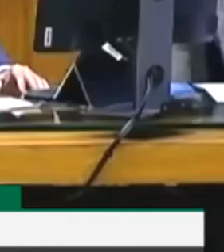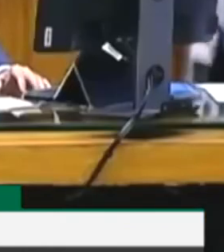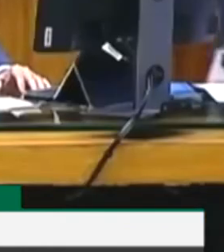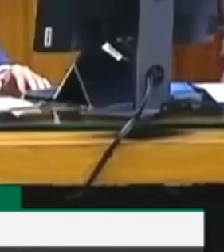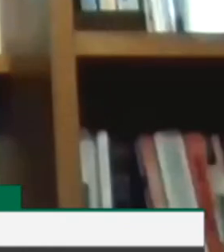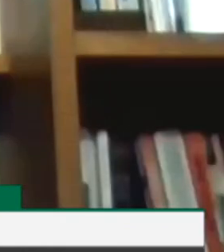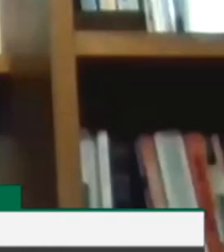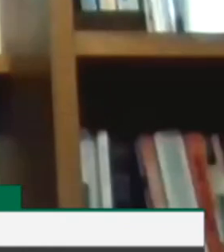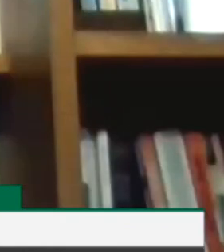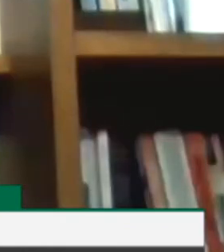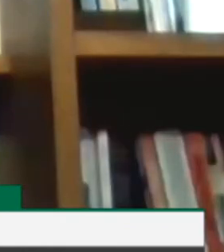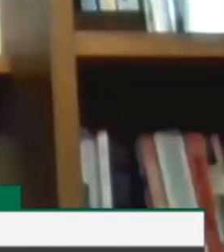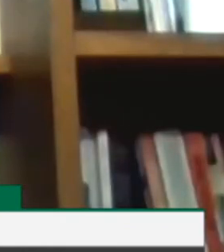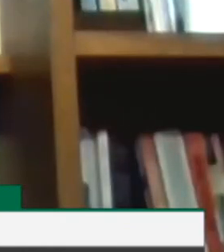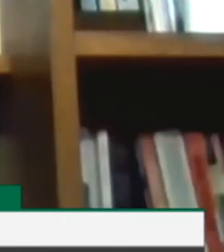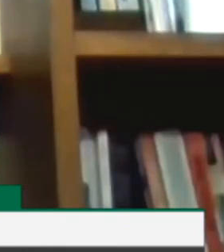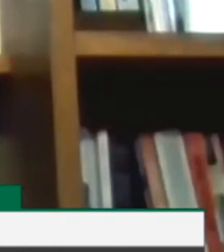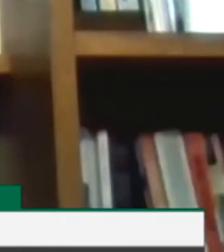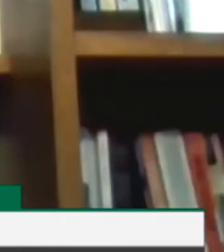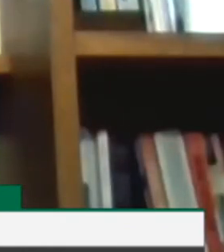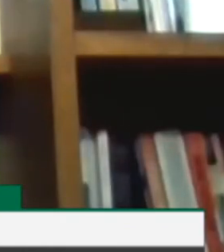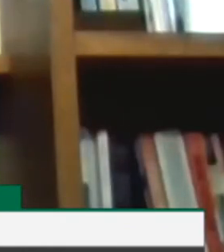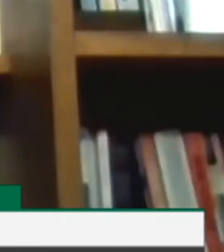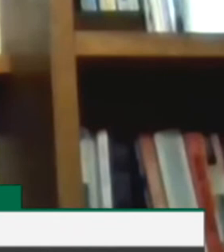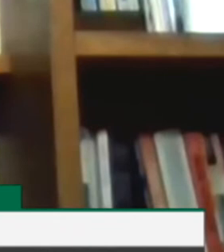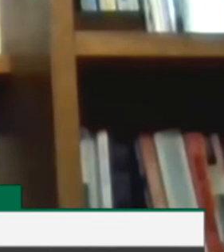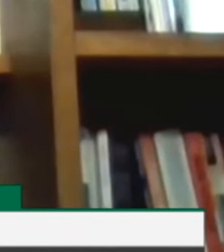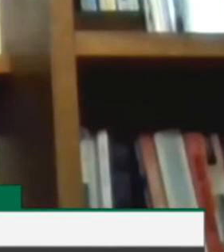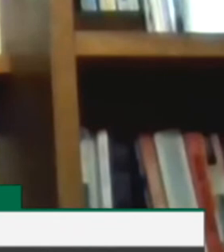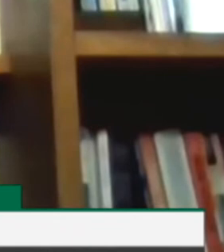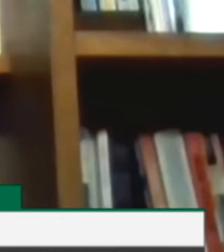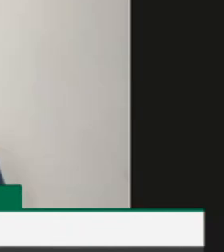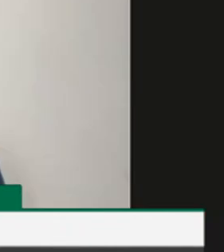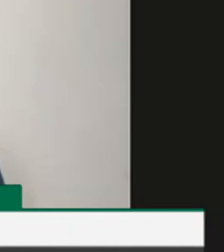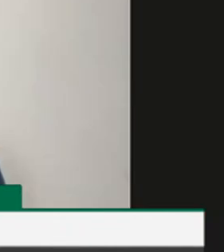VALENTE. ENQUANTO O IVAN VALENTE APARECE POR AQUI,